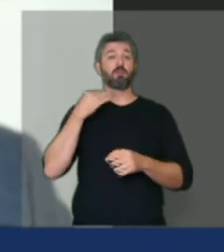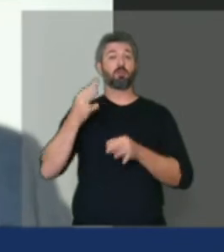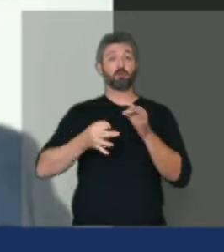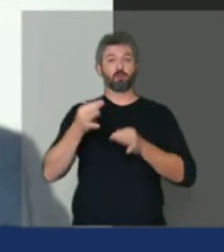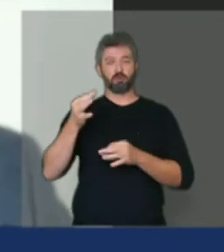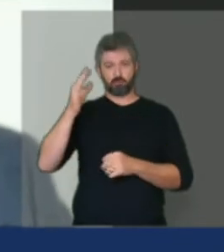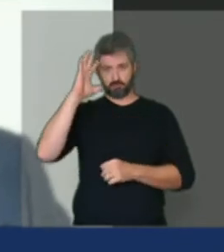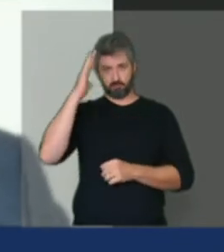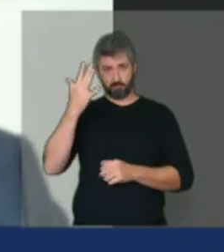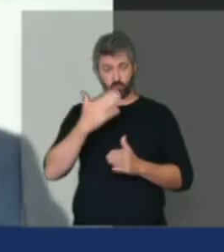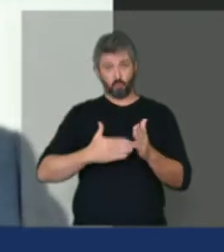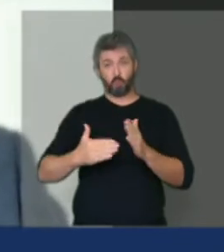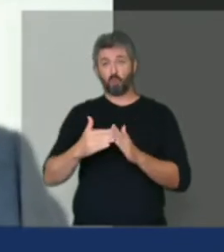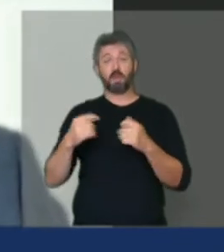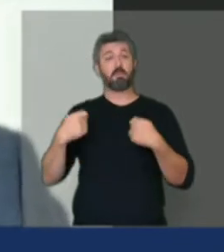TUDO O QUE ELE PRECISA É DE